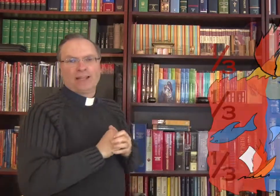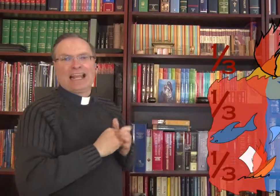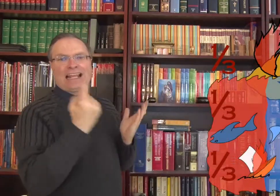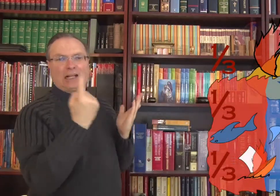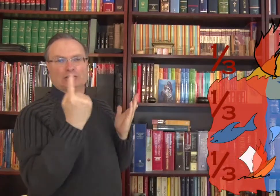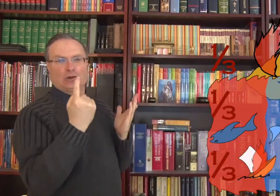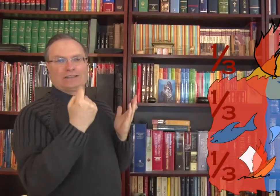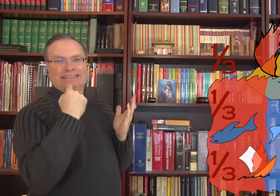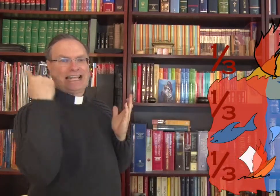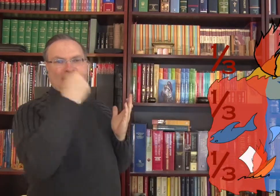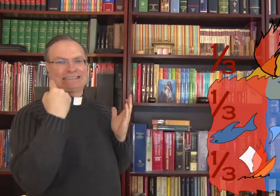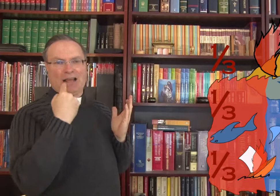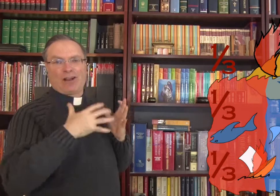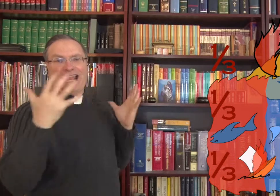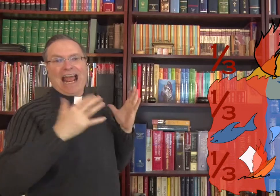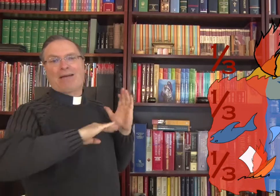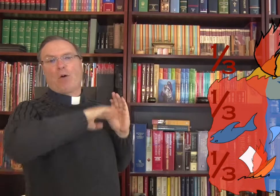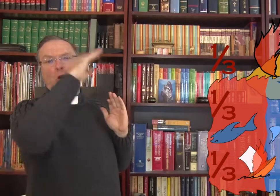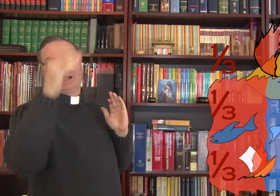et quelque chose qui ressemblait à une grande montagne